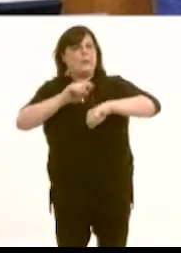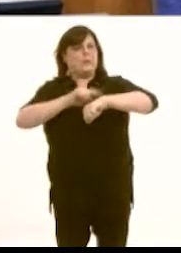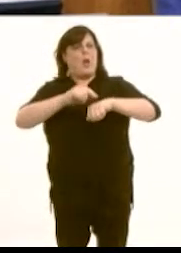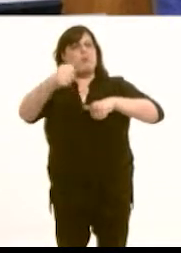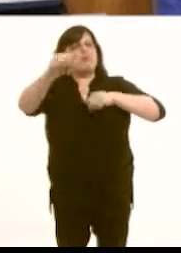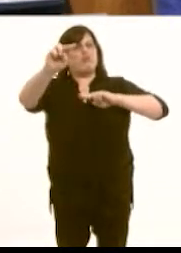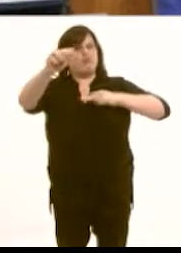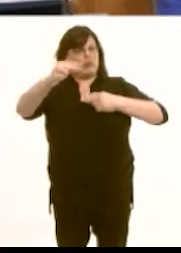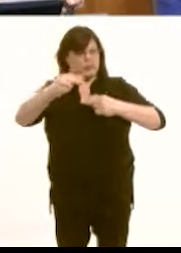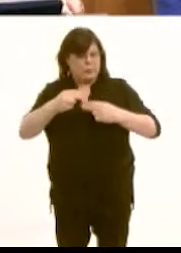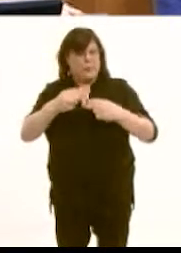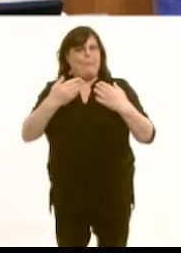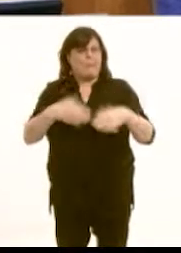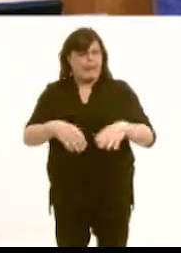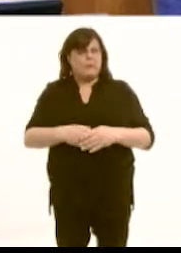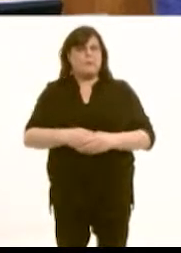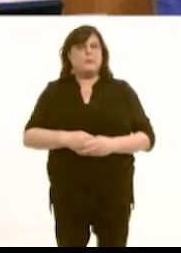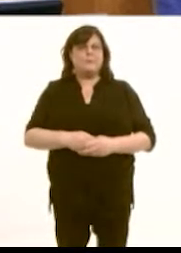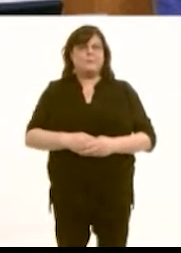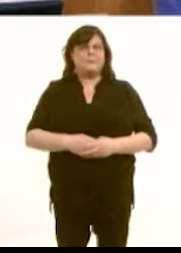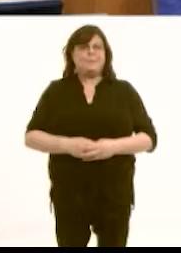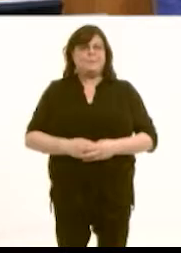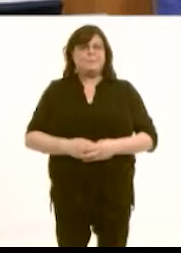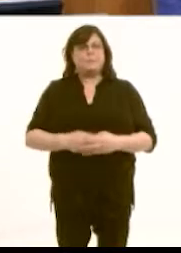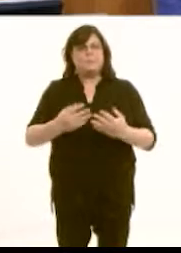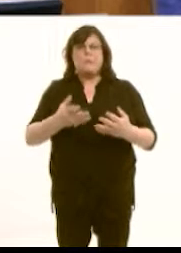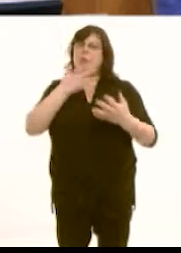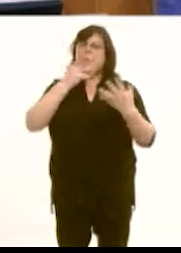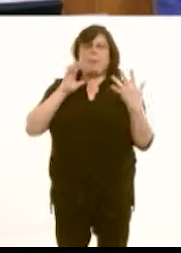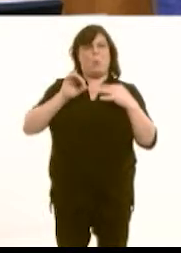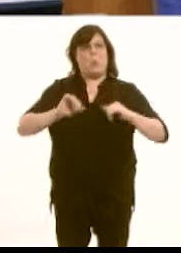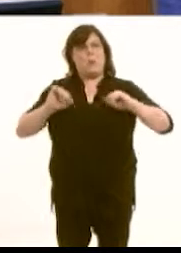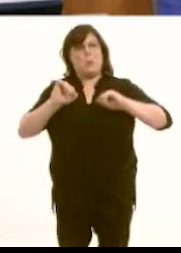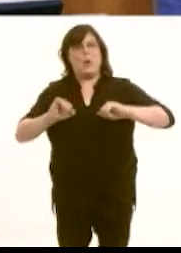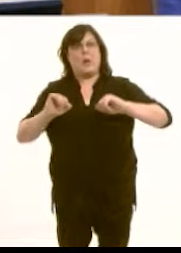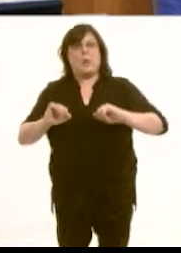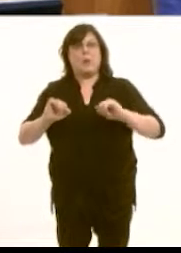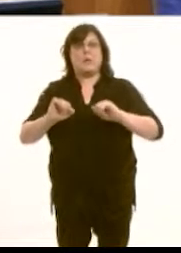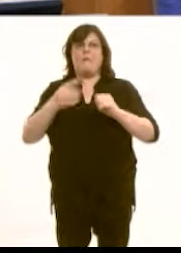ynglyn ‚ chael triniaeth neu amseroedd ynglyn ‚ chael profion diagnostig a chael y canlyniadau oír rheini.